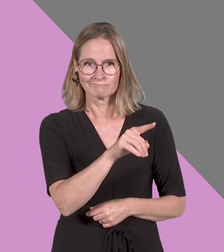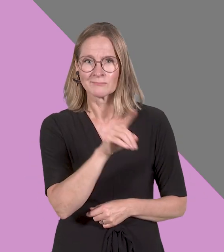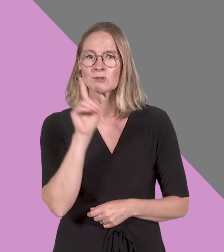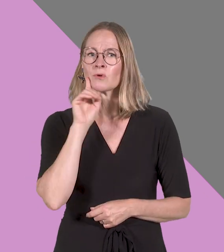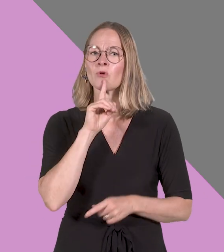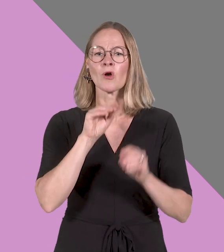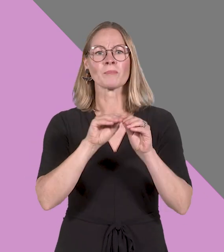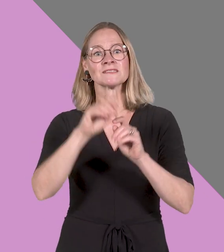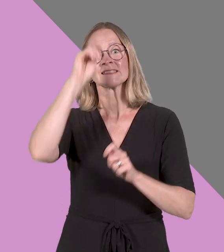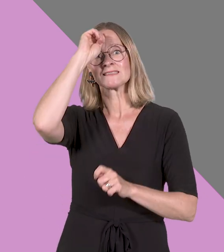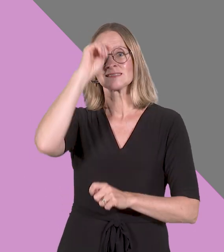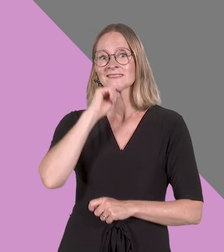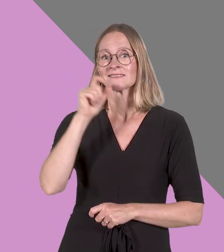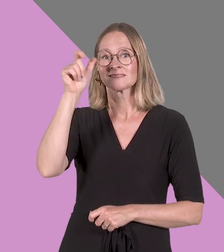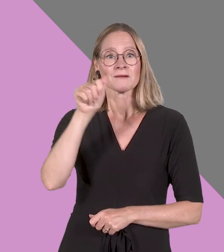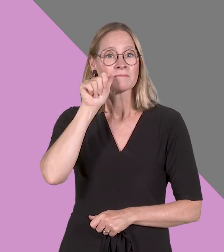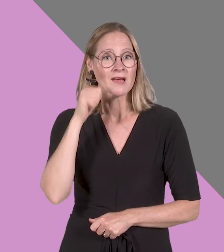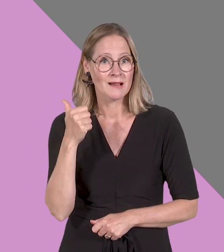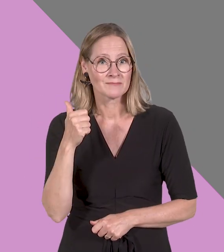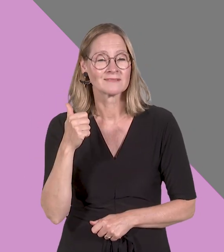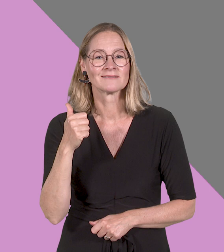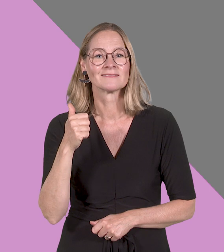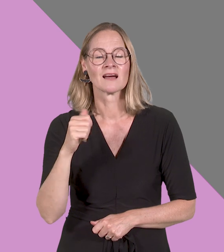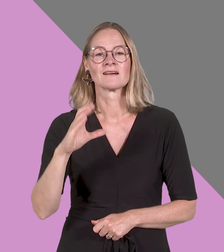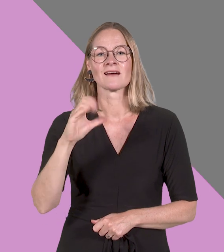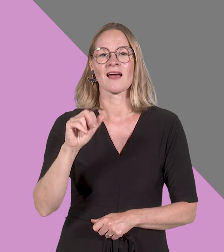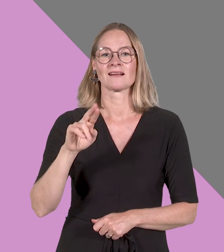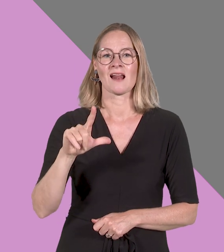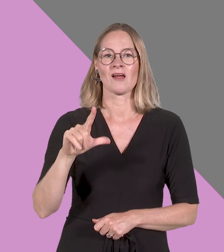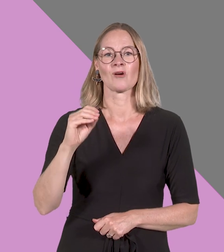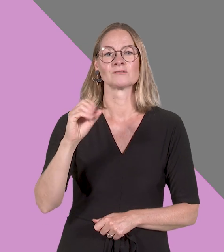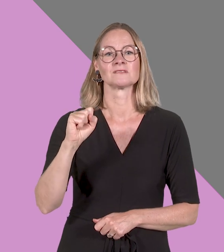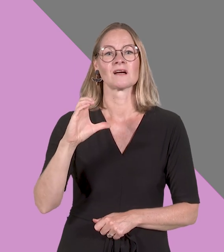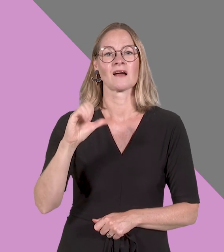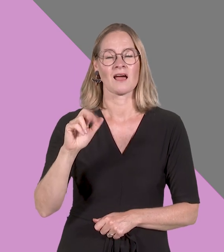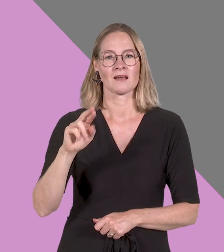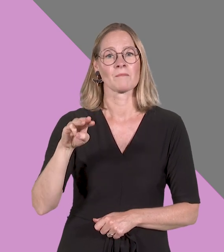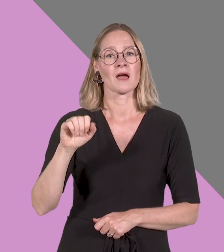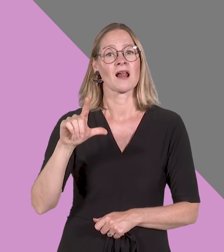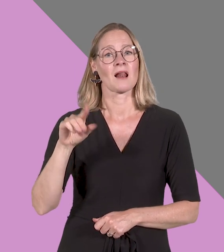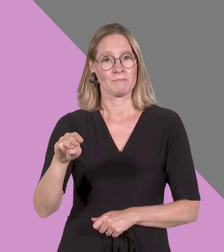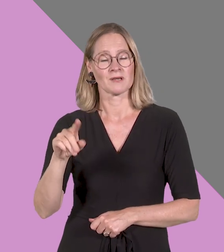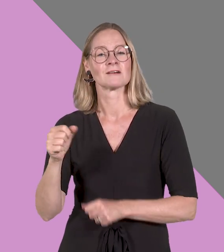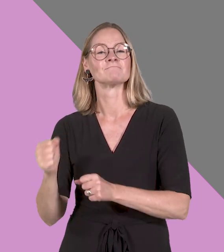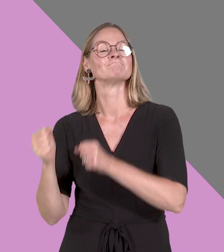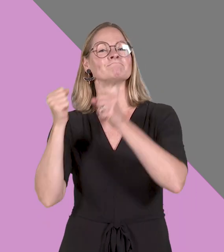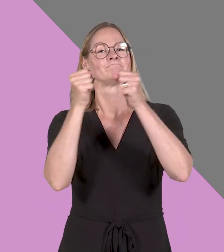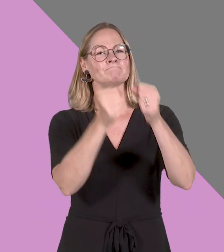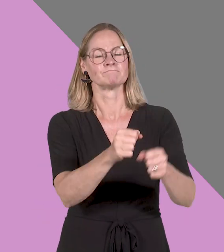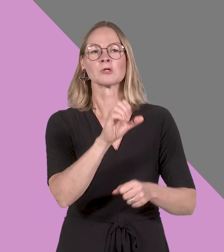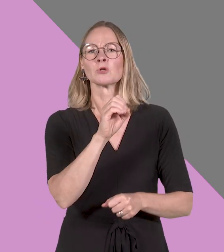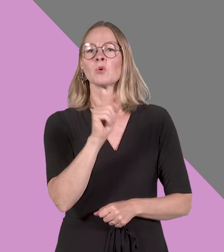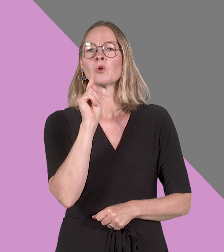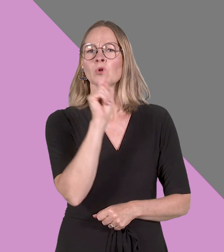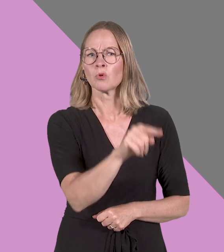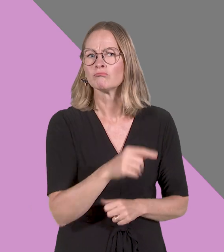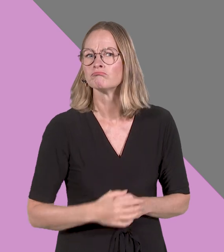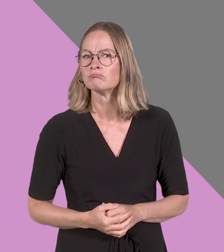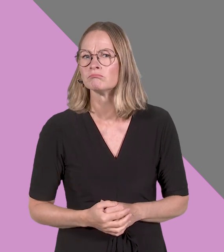kuurojen opetuksen isä Carl Oscar Malm muutti Turkuun.